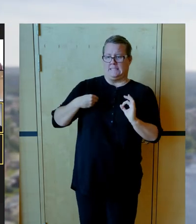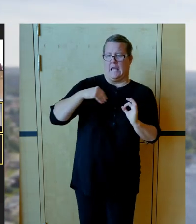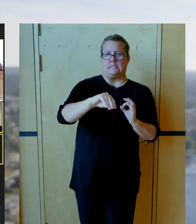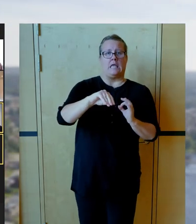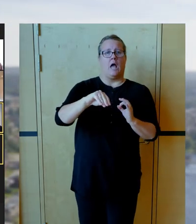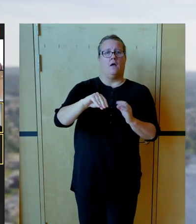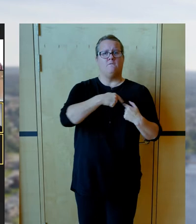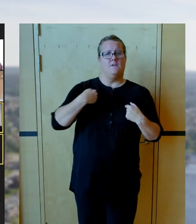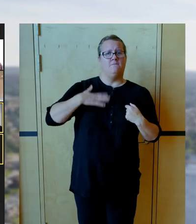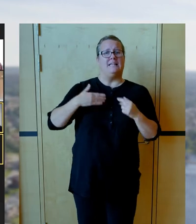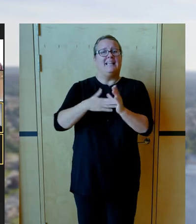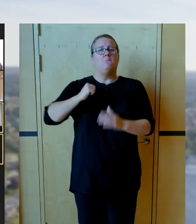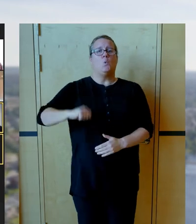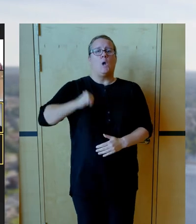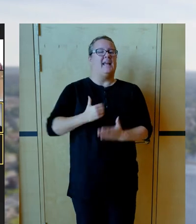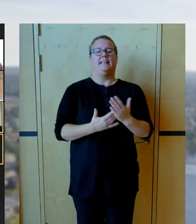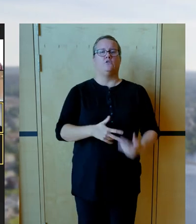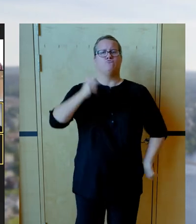Pengarna ska gå åt för att höja kvalitet för våra äldre